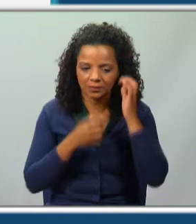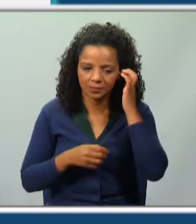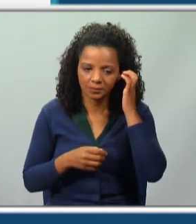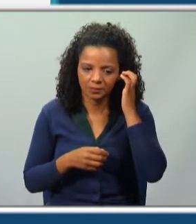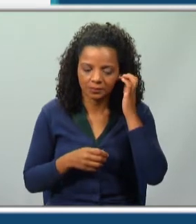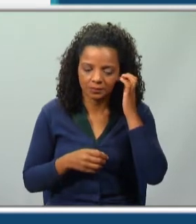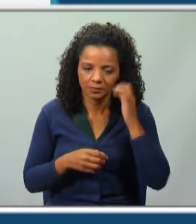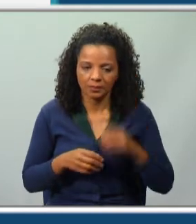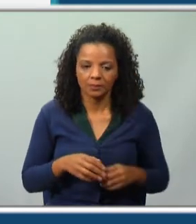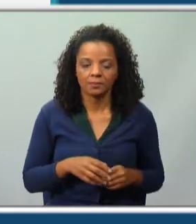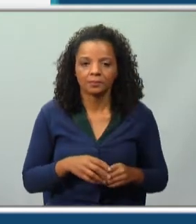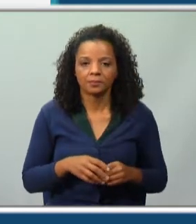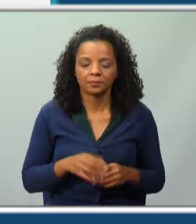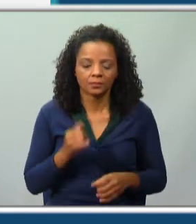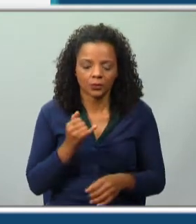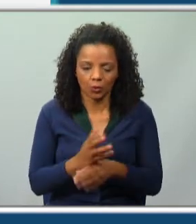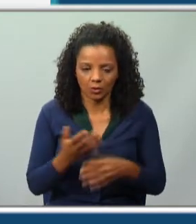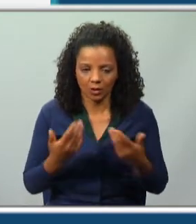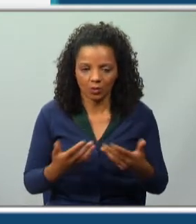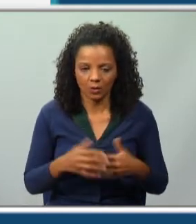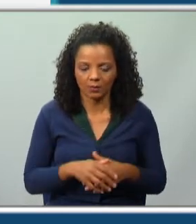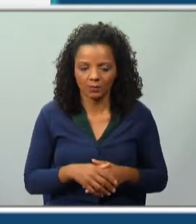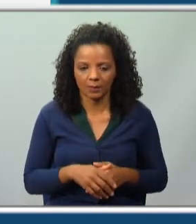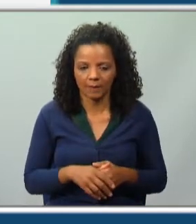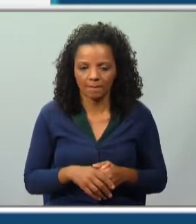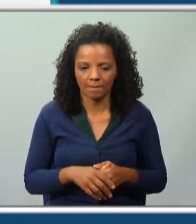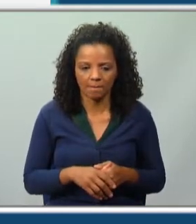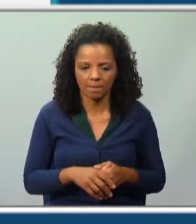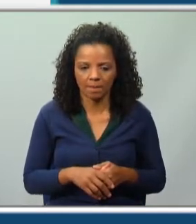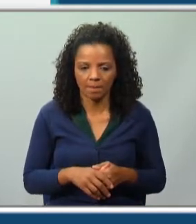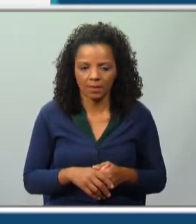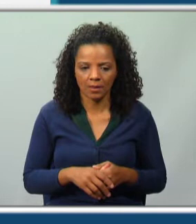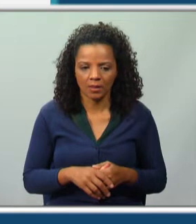agora vamos conhecer uma outra definição e a última 現在讓我們了解另一個定義這是最後一個